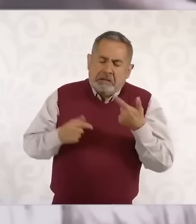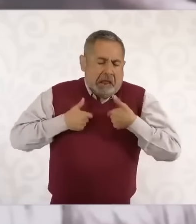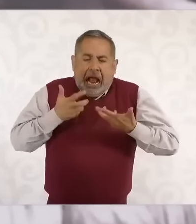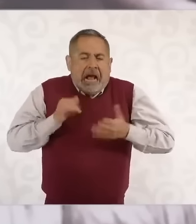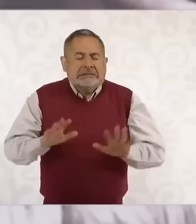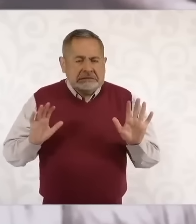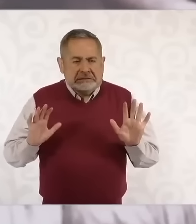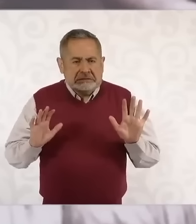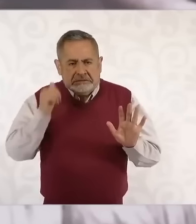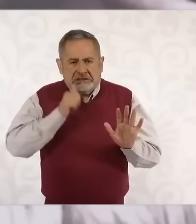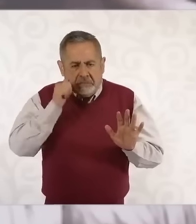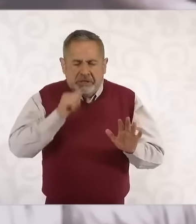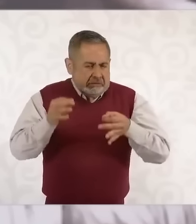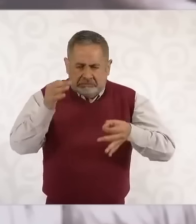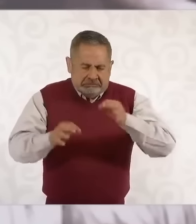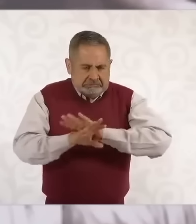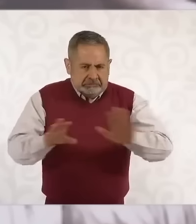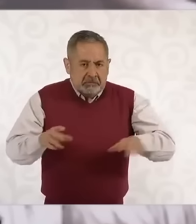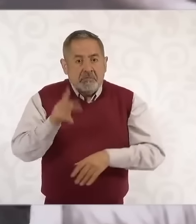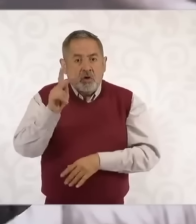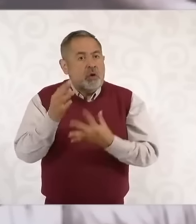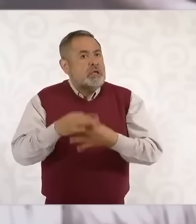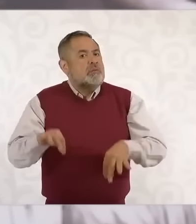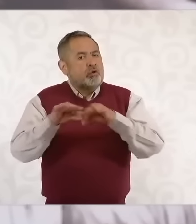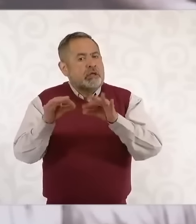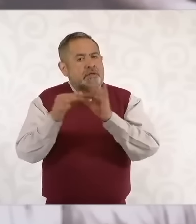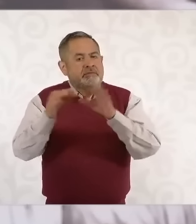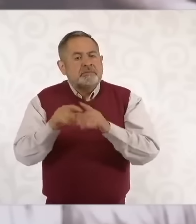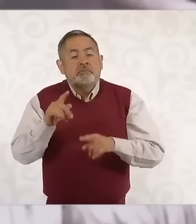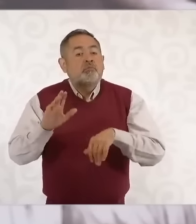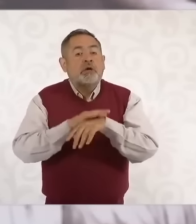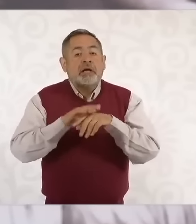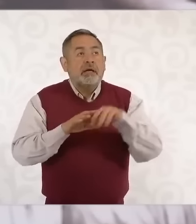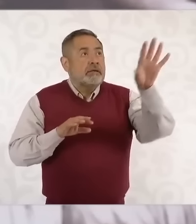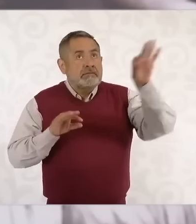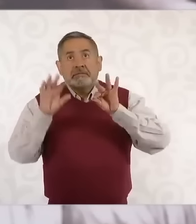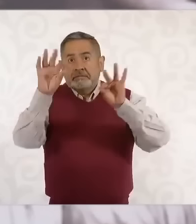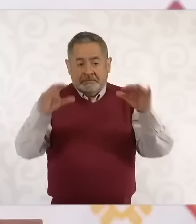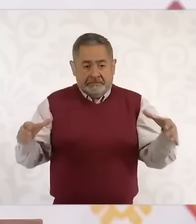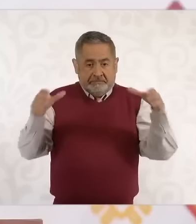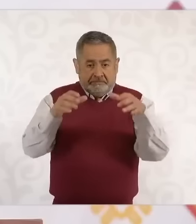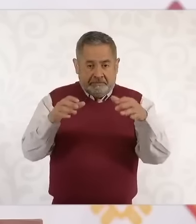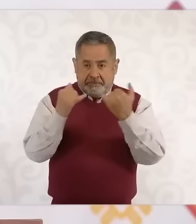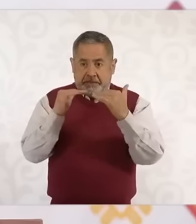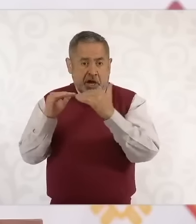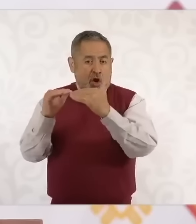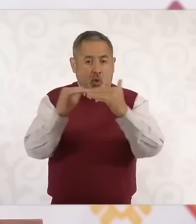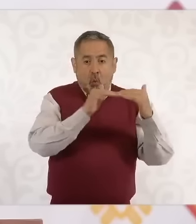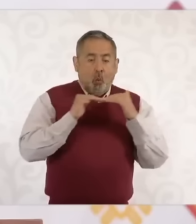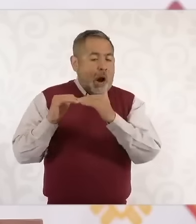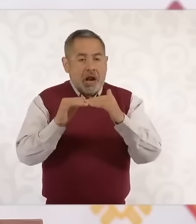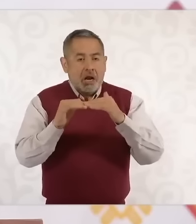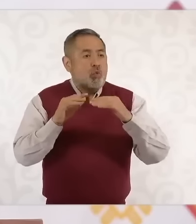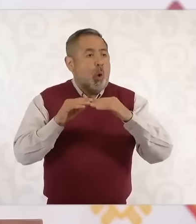pero nos nos parece sumamente importante porque en el panel hay una esfera igualitaria simétrica.